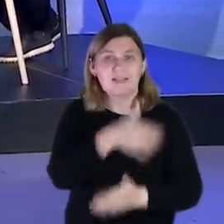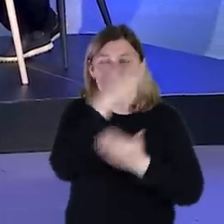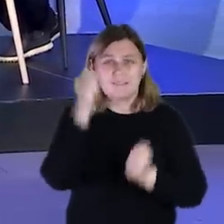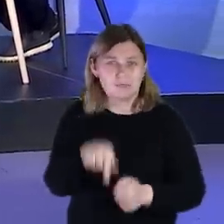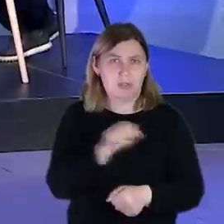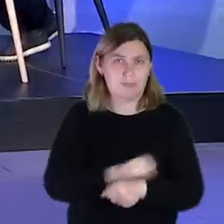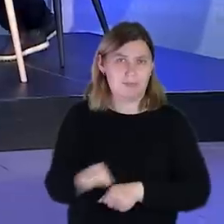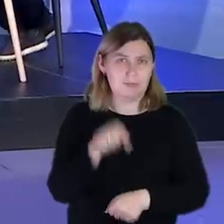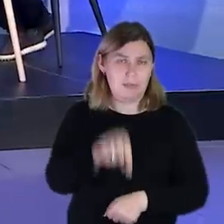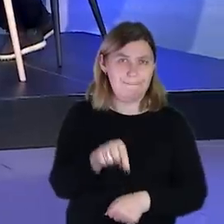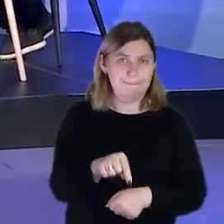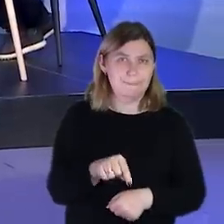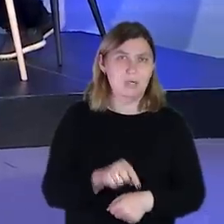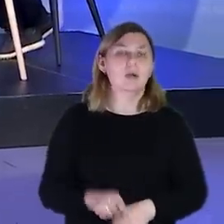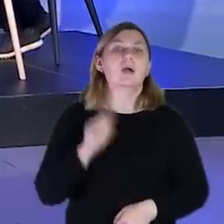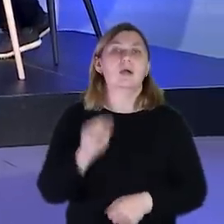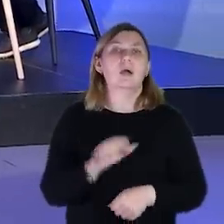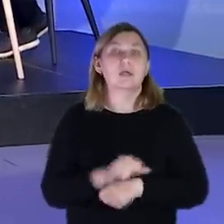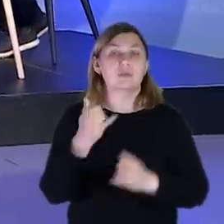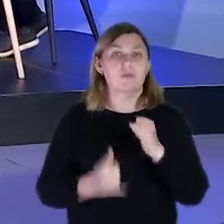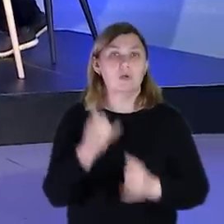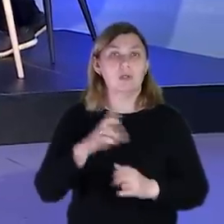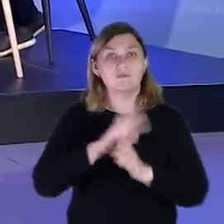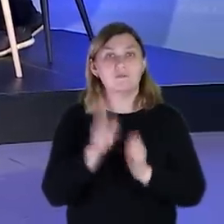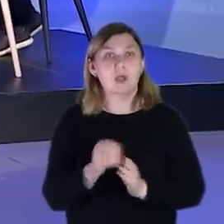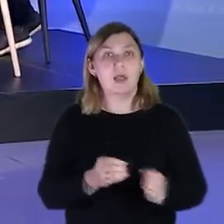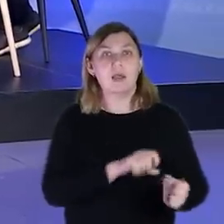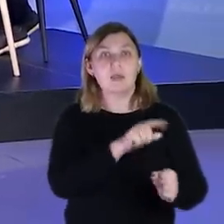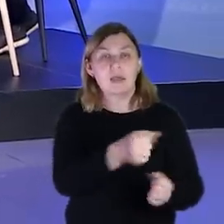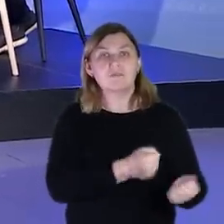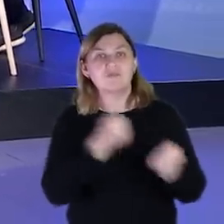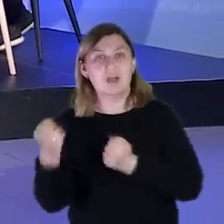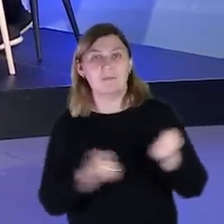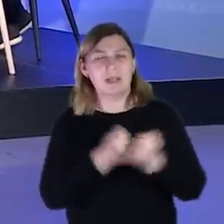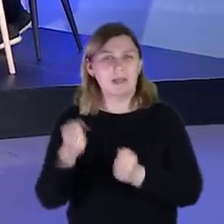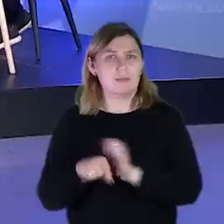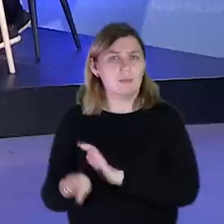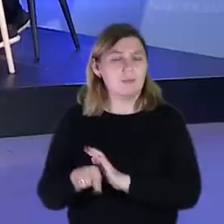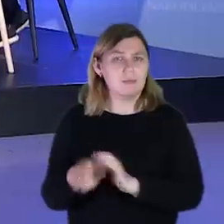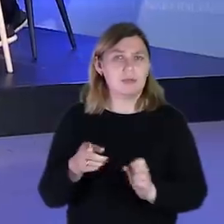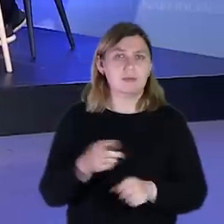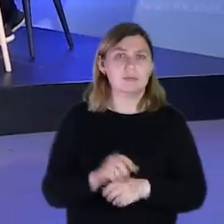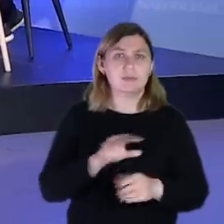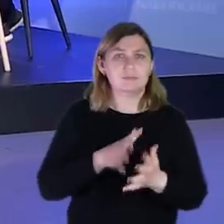że on tam jest. A jeżeli wszyscy sprzyjali temu przemytowi i przenikaniu, że tak powiem,